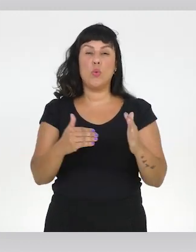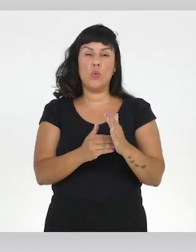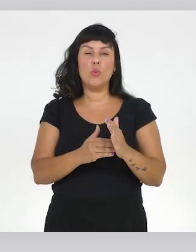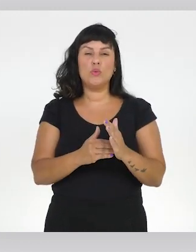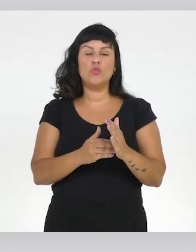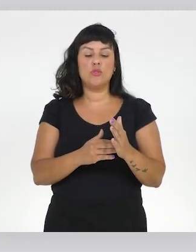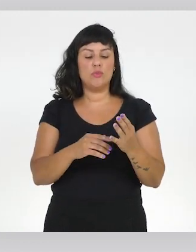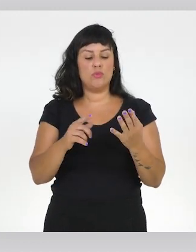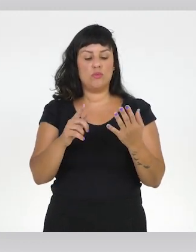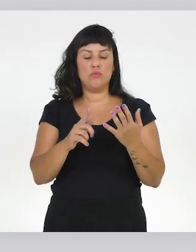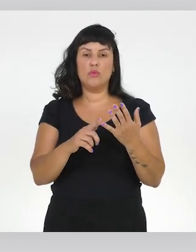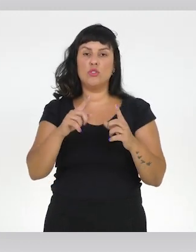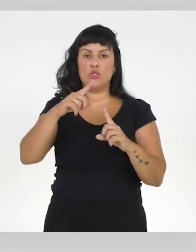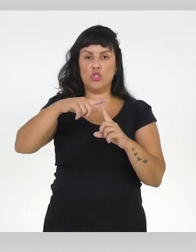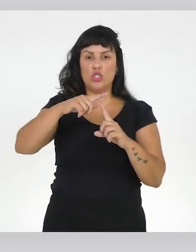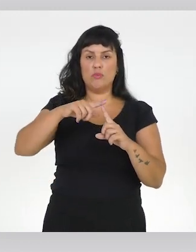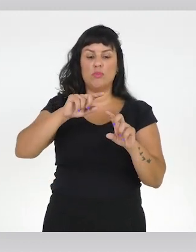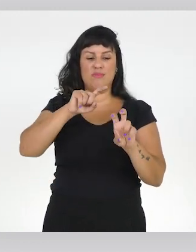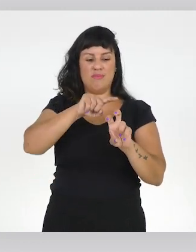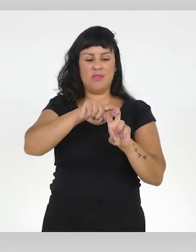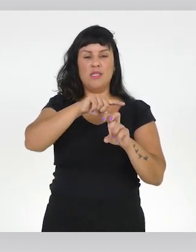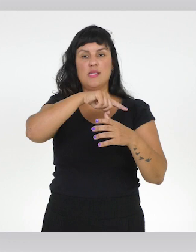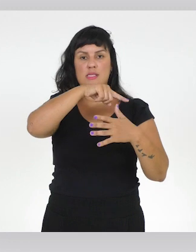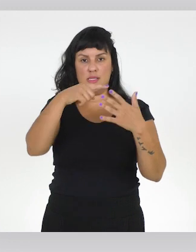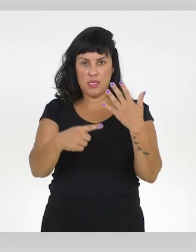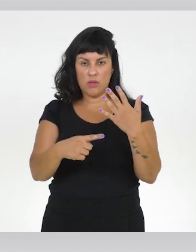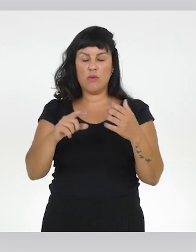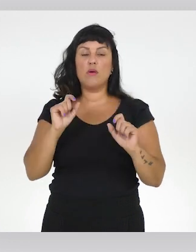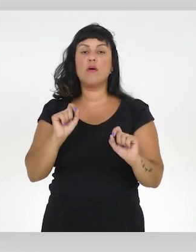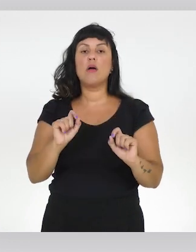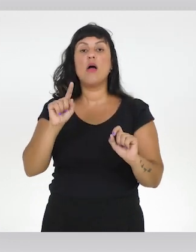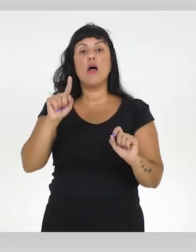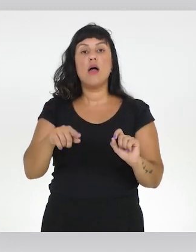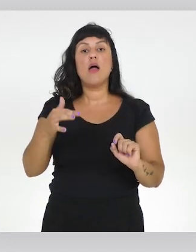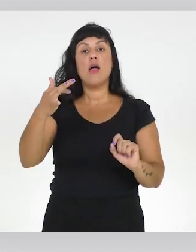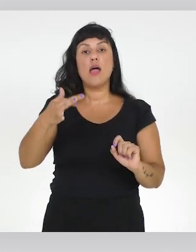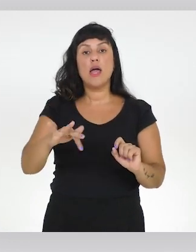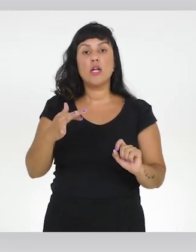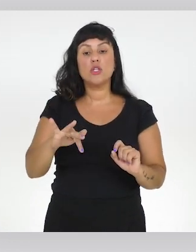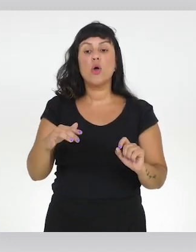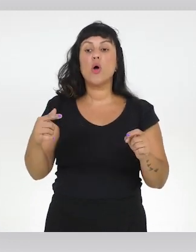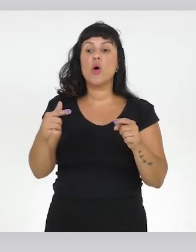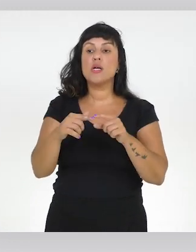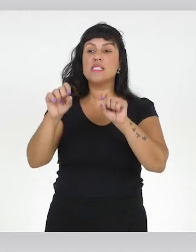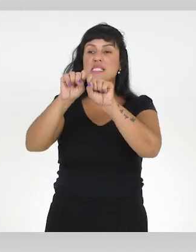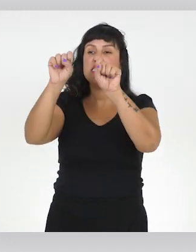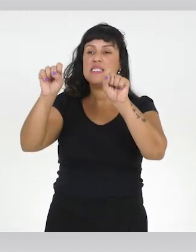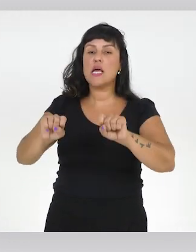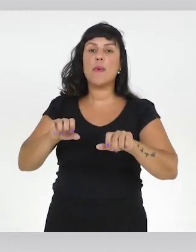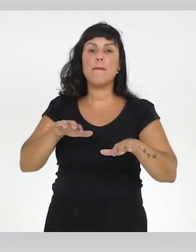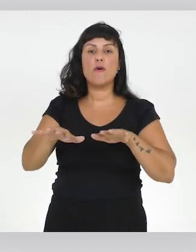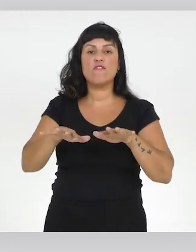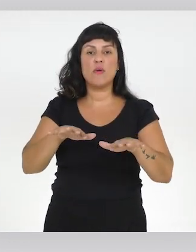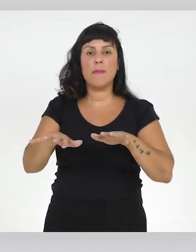a dor, que eu queria falar para vocês, é a dor associada ao próprio sistema de movimento, ao sistema músculo esquelético.